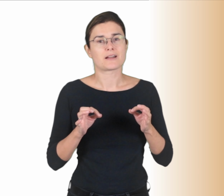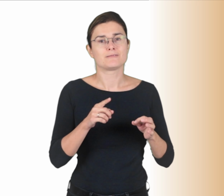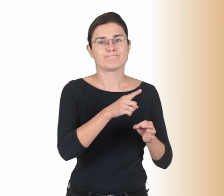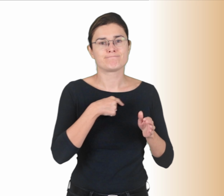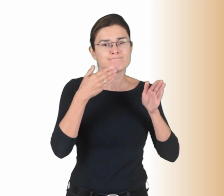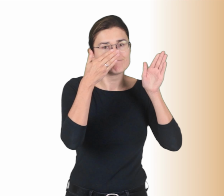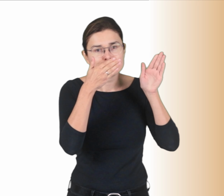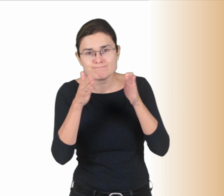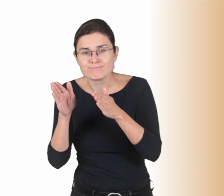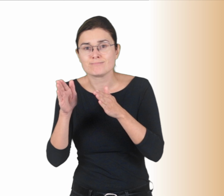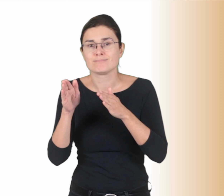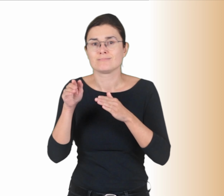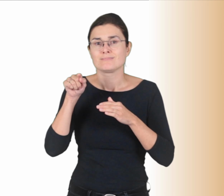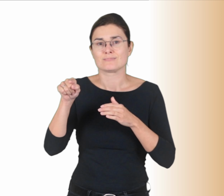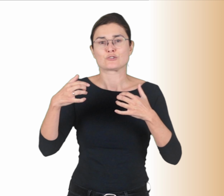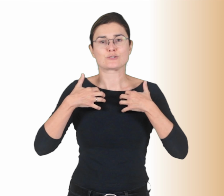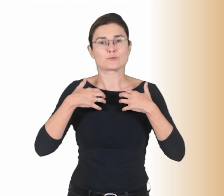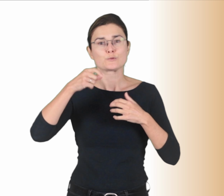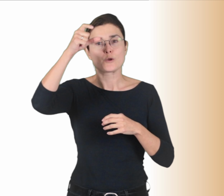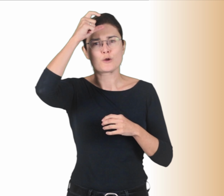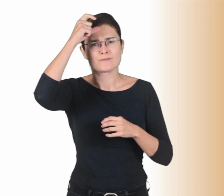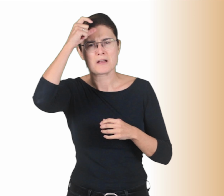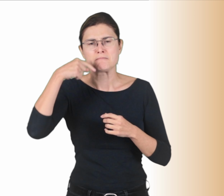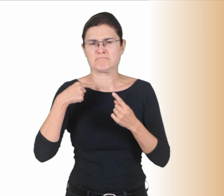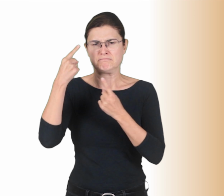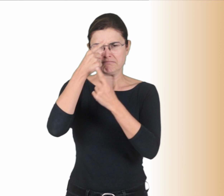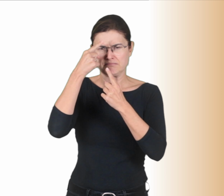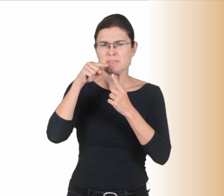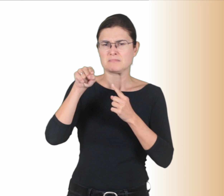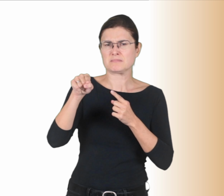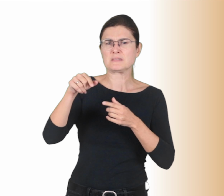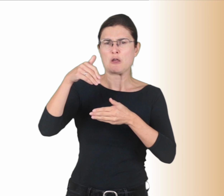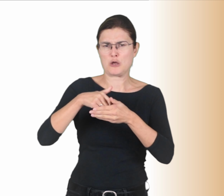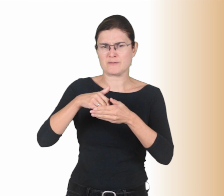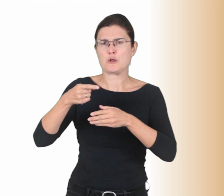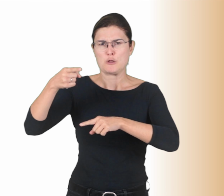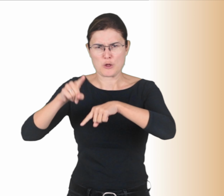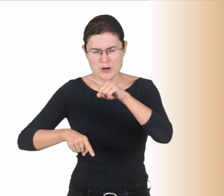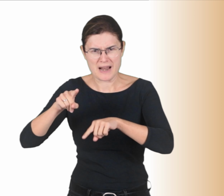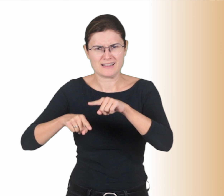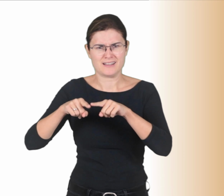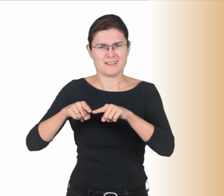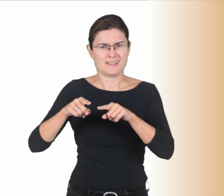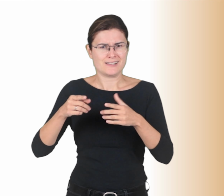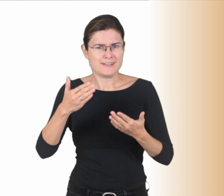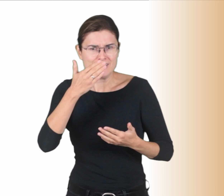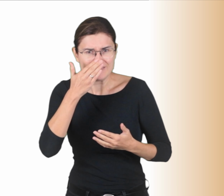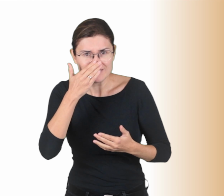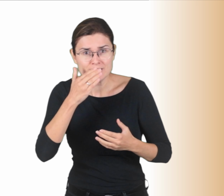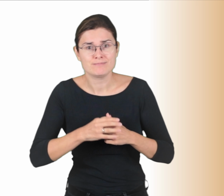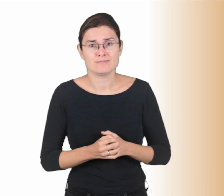To teraz przyjrzyjmy się temu, co w życiu człowieka uważa się za normalne.